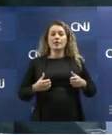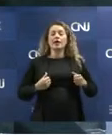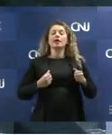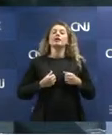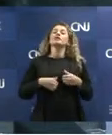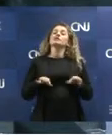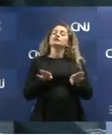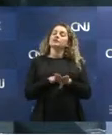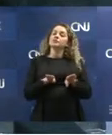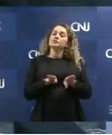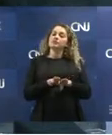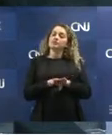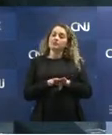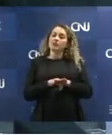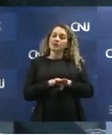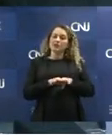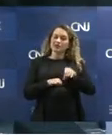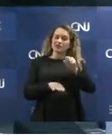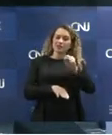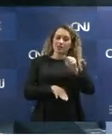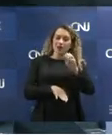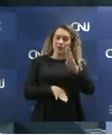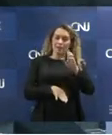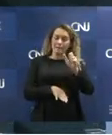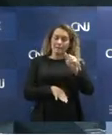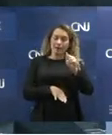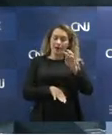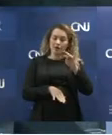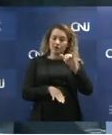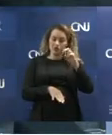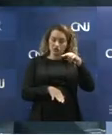Anteriormente, a vacância do cargo e, consequentemente, a nomeação